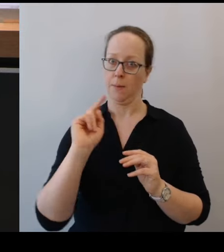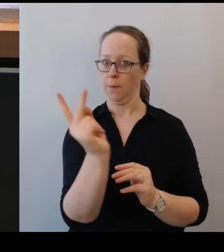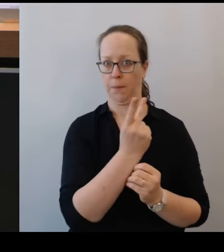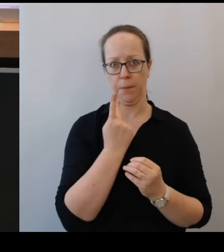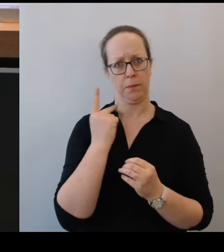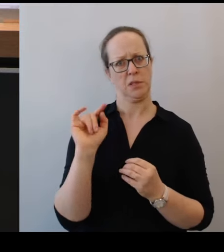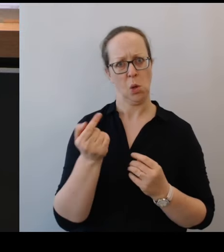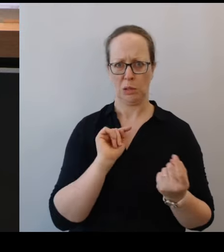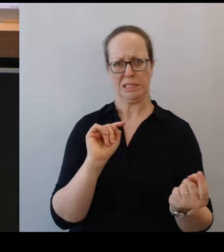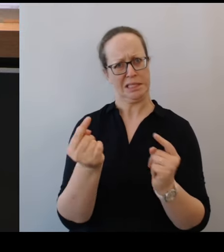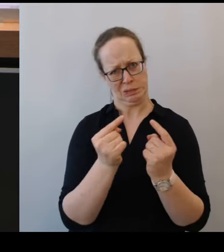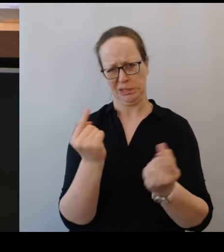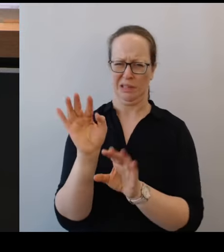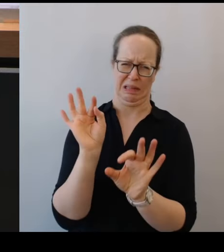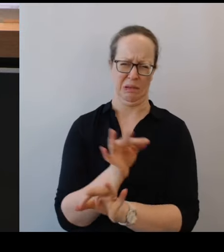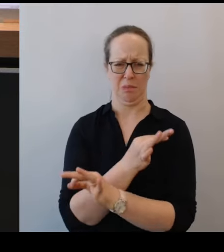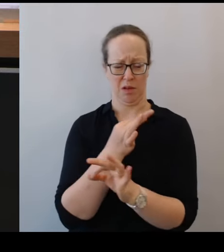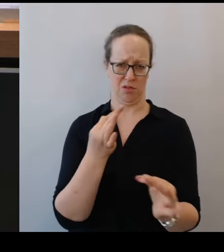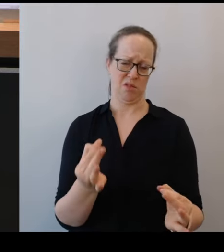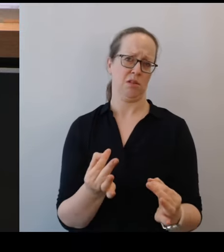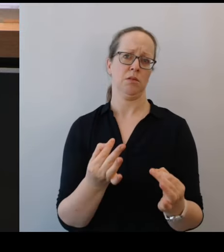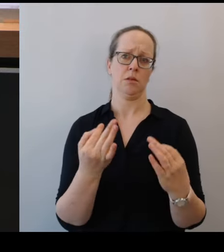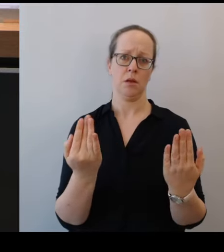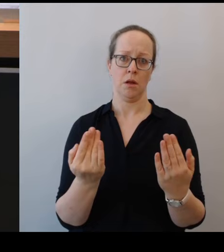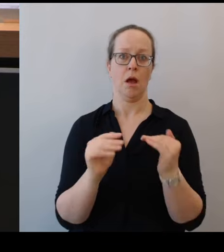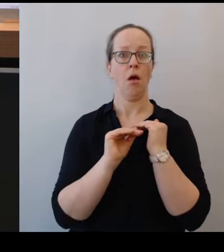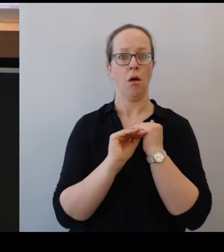das Land und die betroffenen Betriebe. Lassen Sie uns